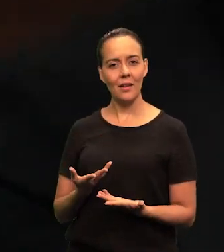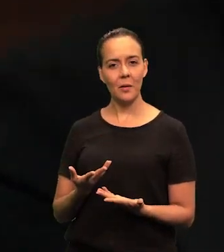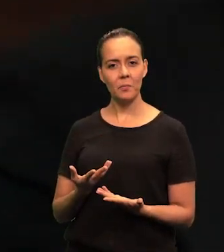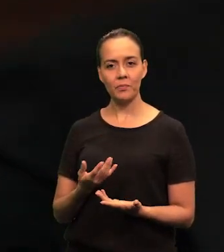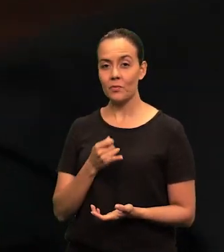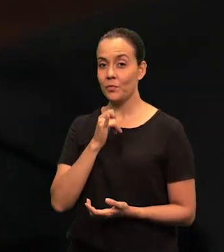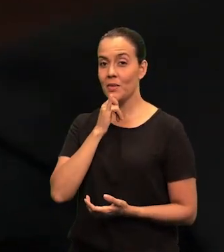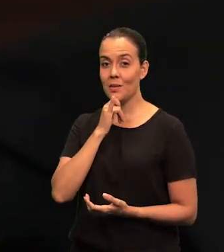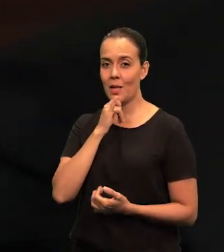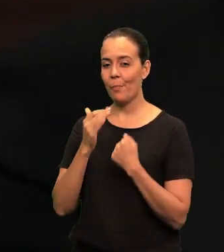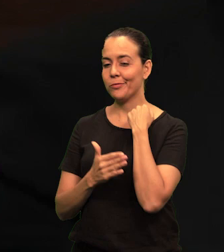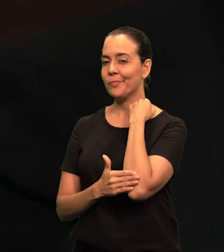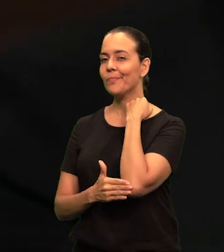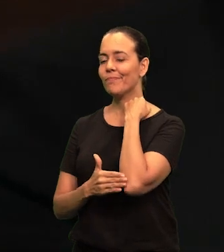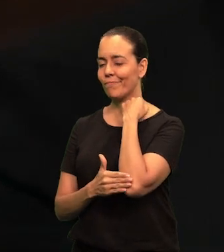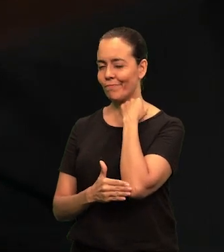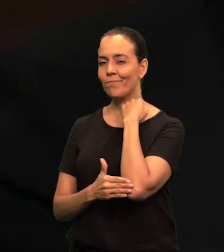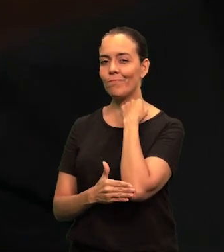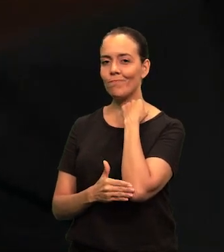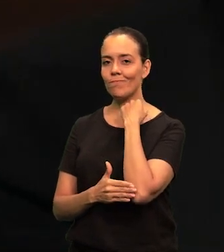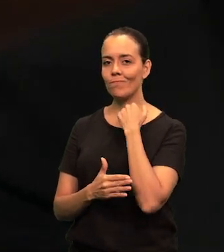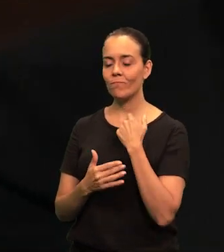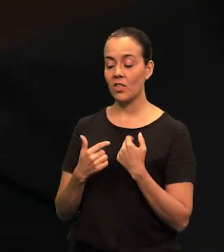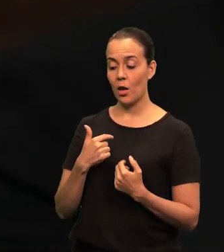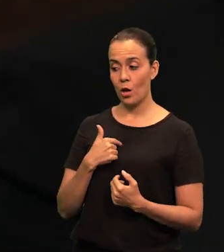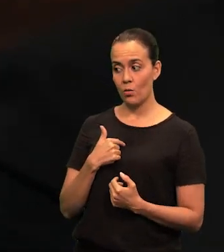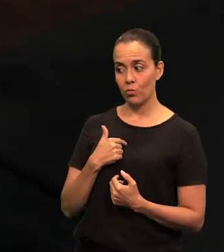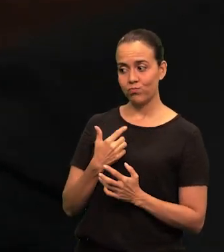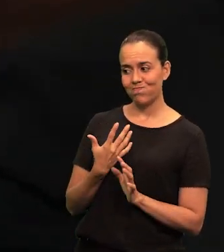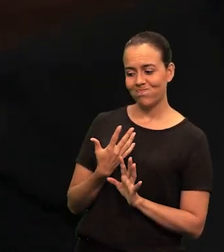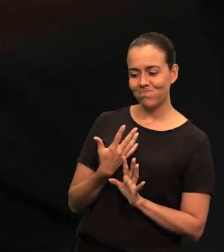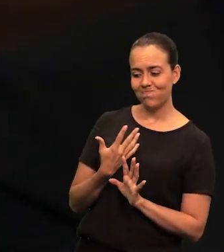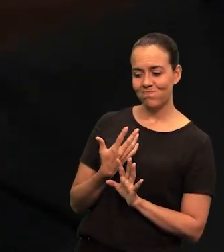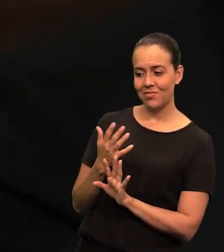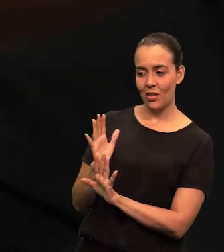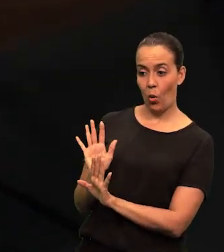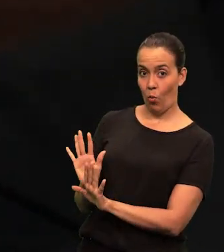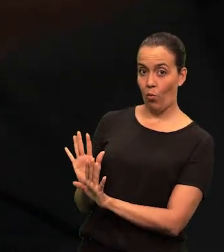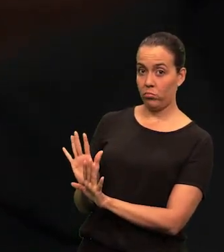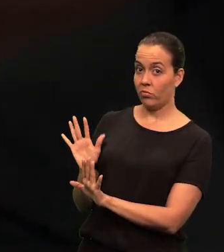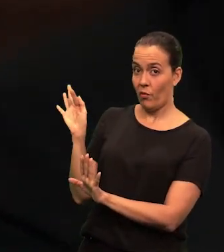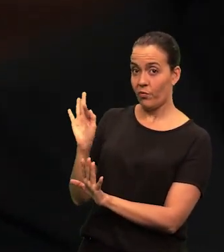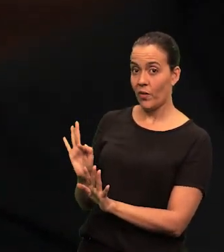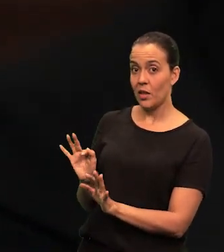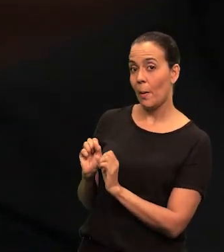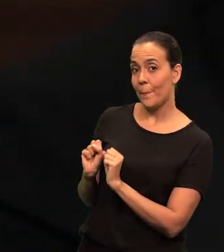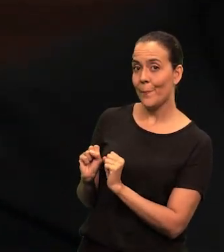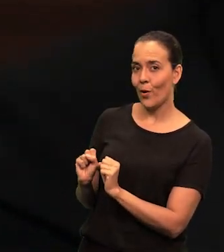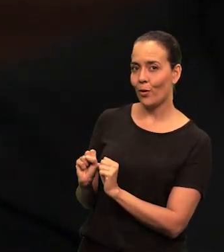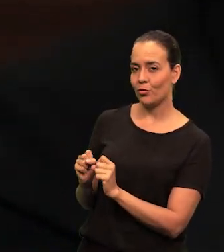Ou seja, uma inveja em que não exatamente eu desejo eliminar a felicidade do outro,